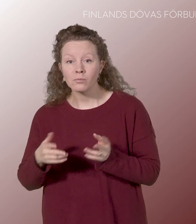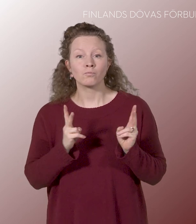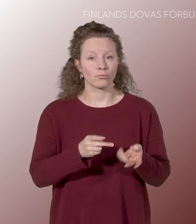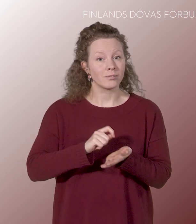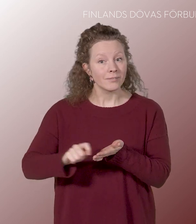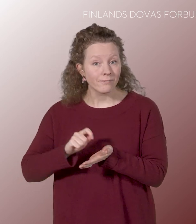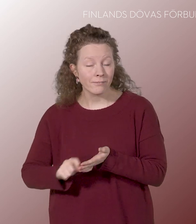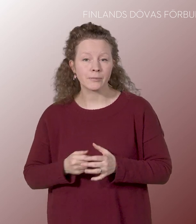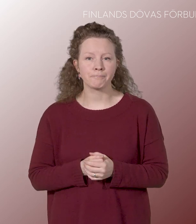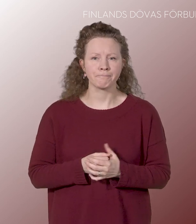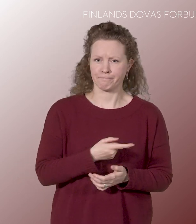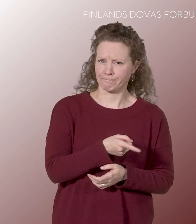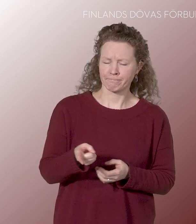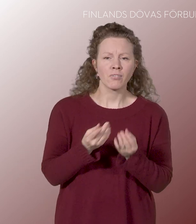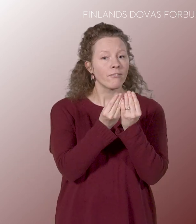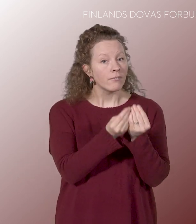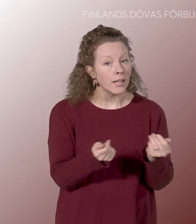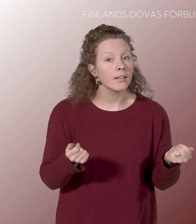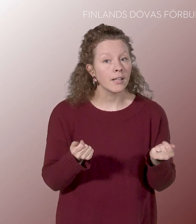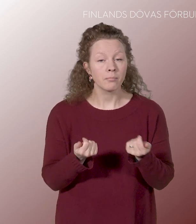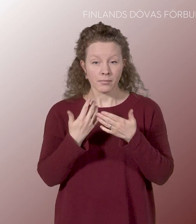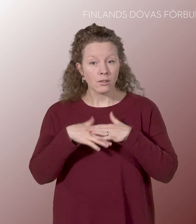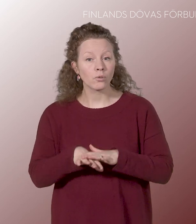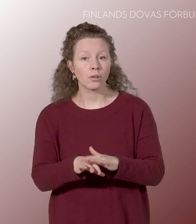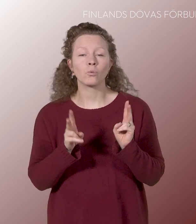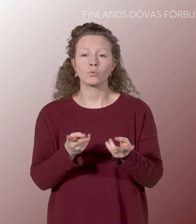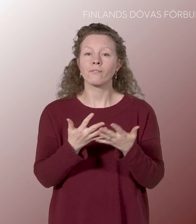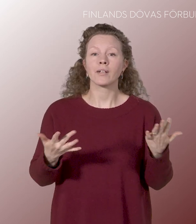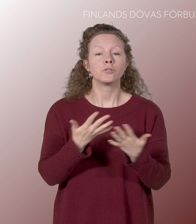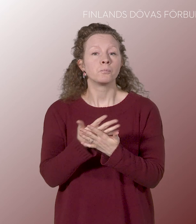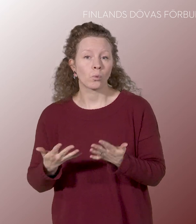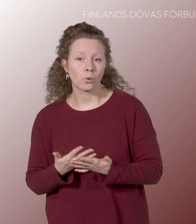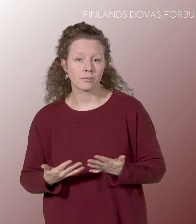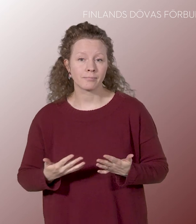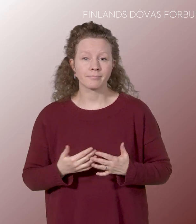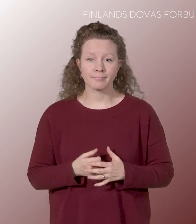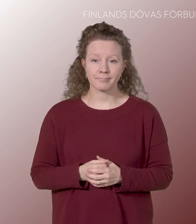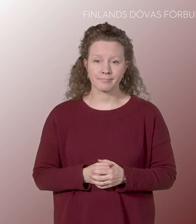på sina nationella teckenspråk och nationella skriftspråk.